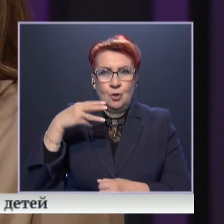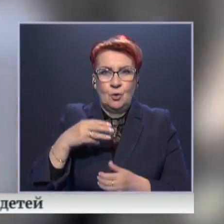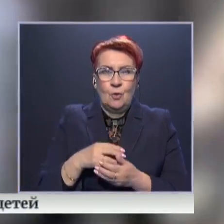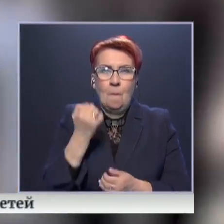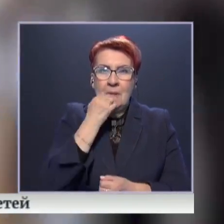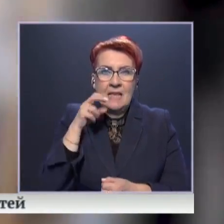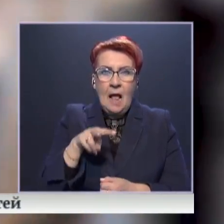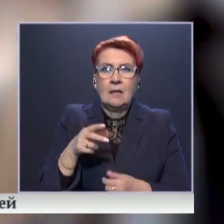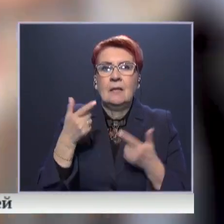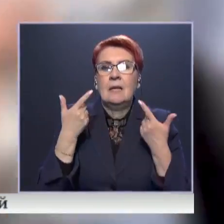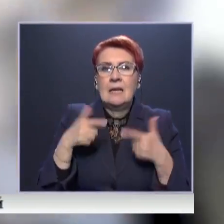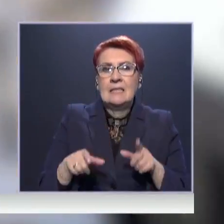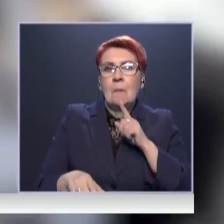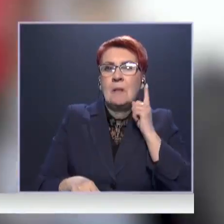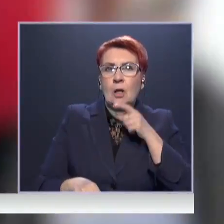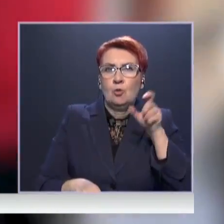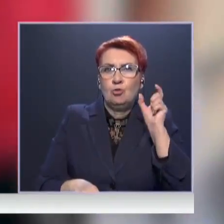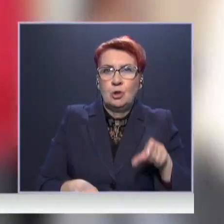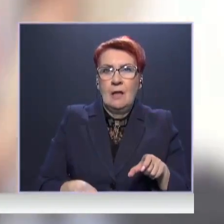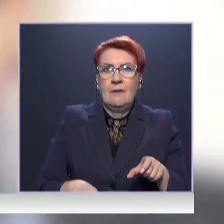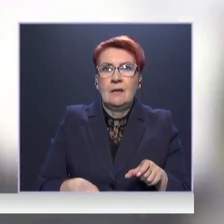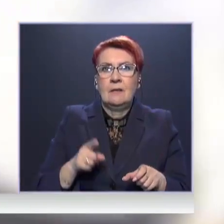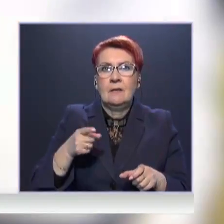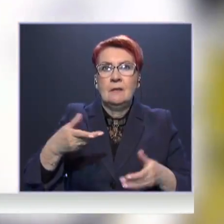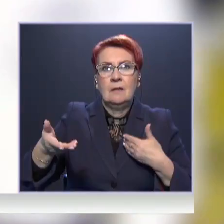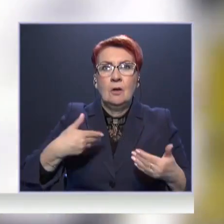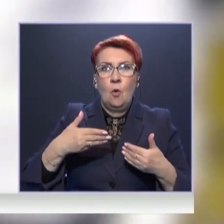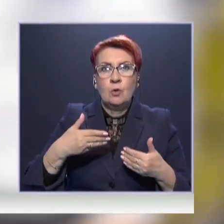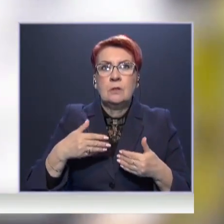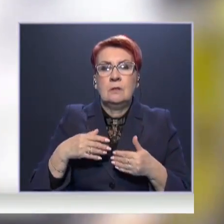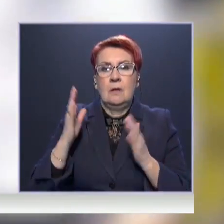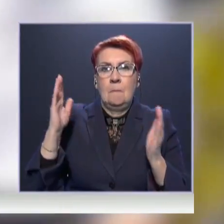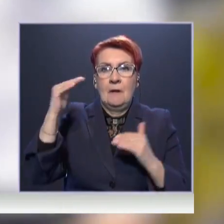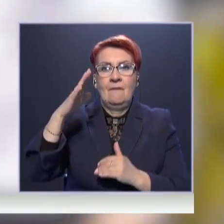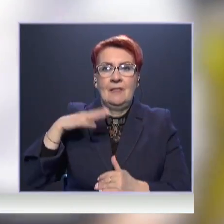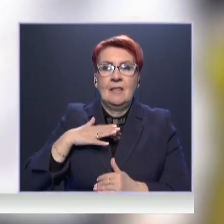где молодой человек ходит с портретом нашего президента